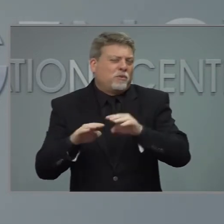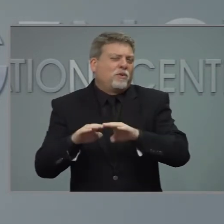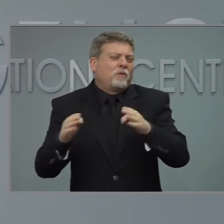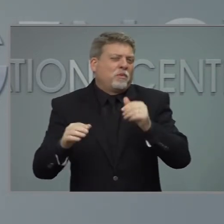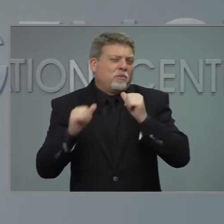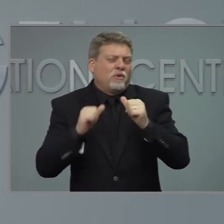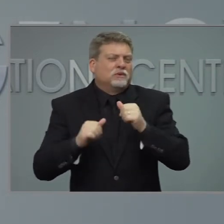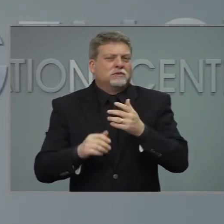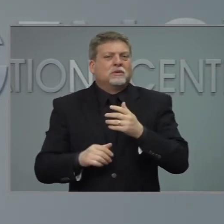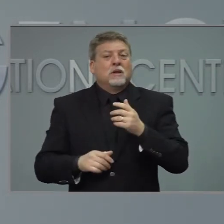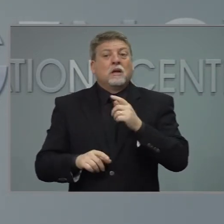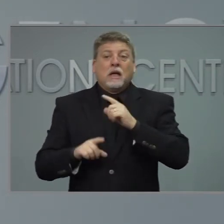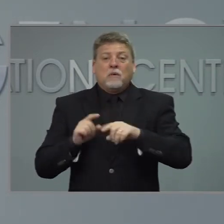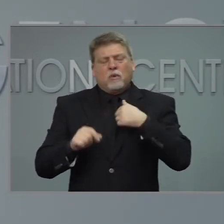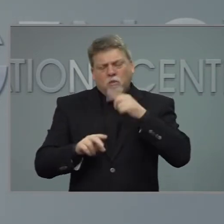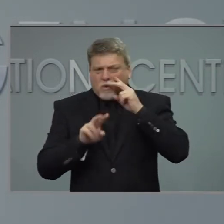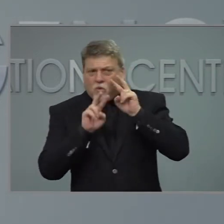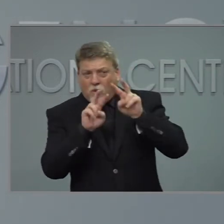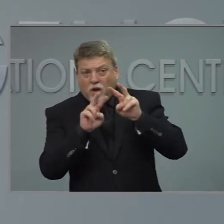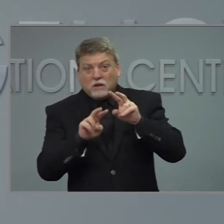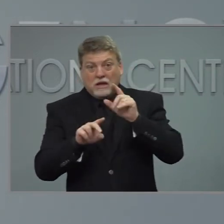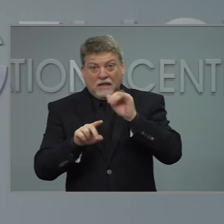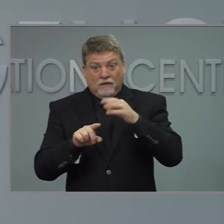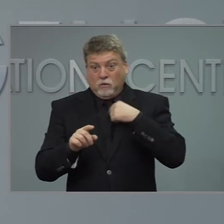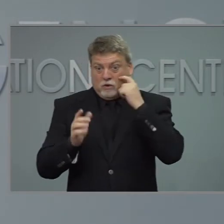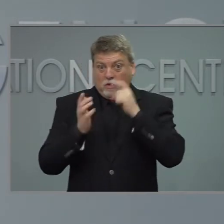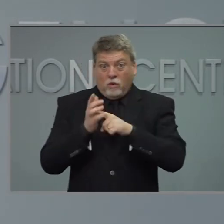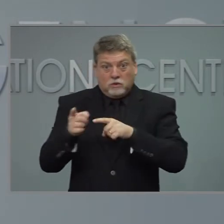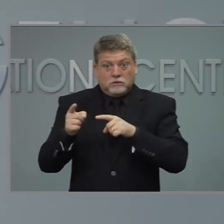seguiremos siendo las tendencias, si nosotros vemos que hay más transmisión en